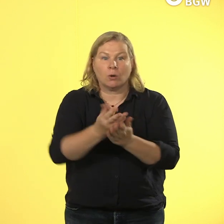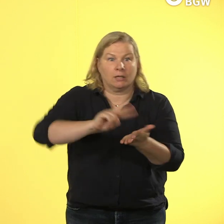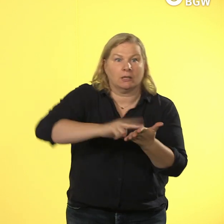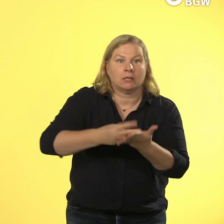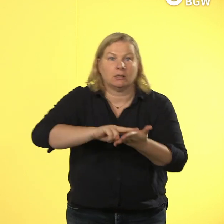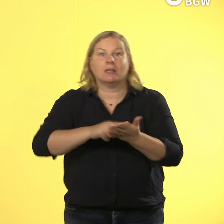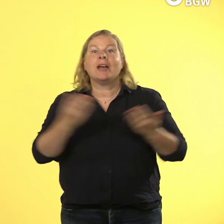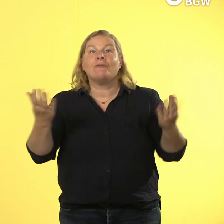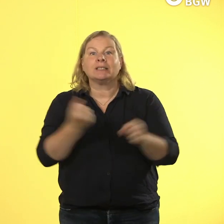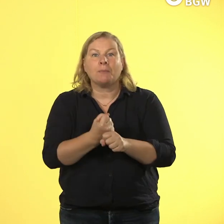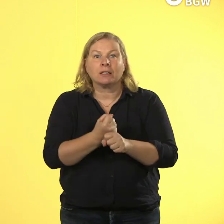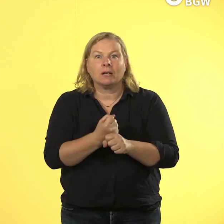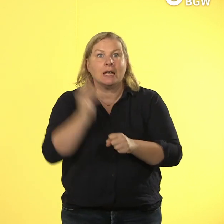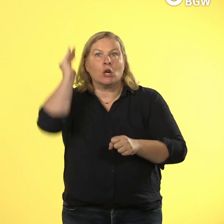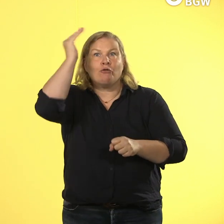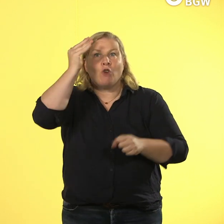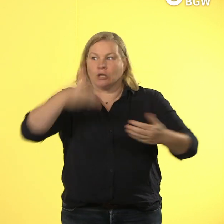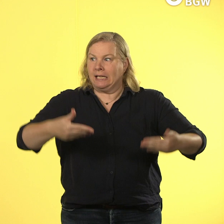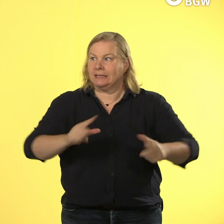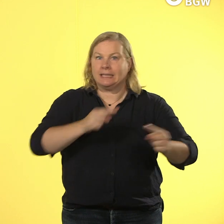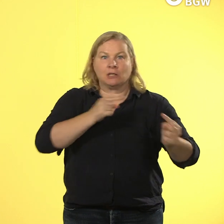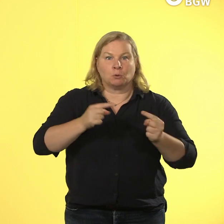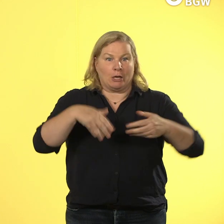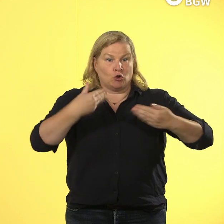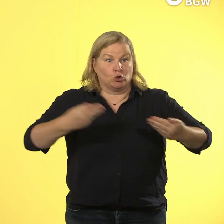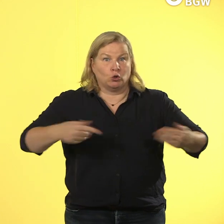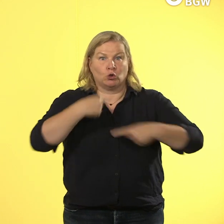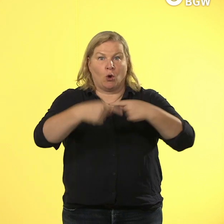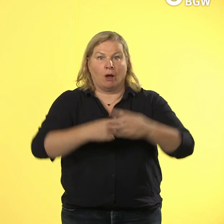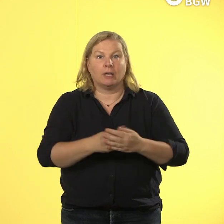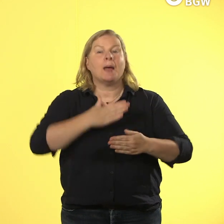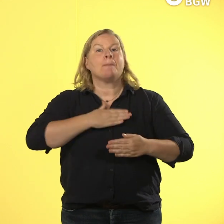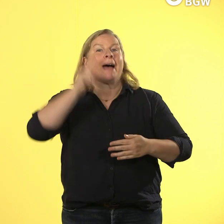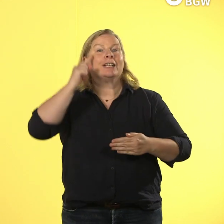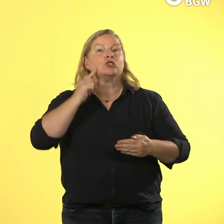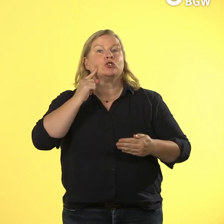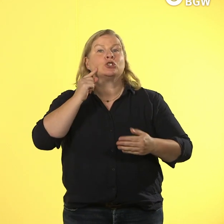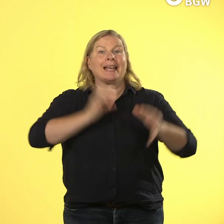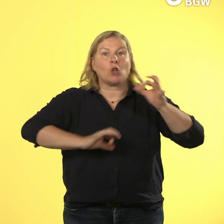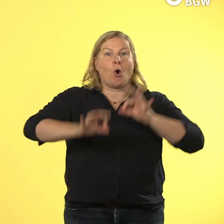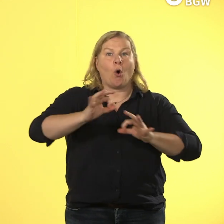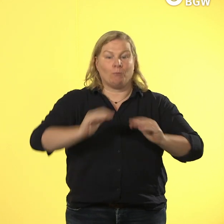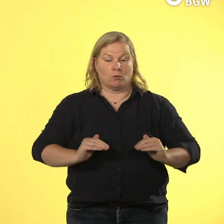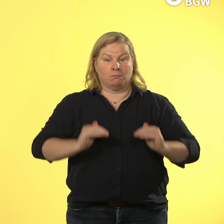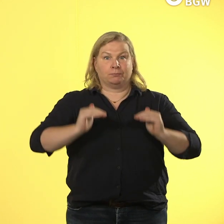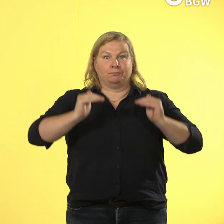meinen Stresshormonpegel hochgehalten. Jetzt ist es ganz egal, was die armen, bedauernswerten Kollegen jetzt sagen.